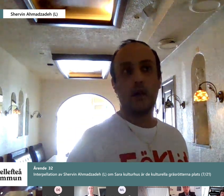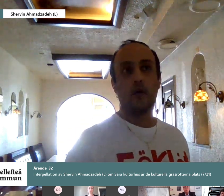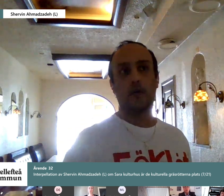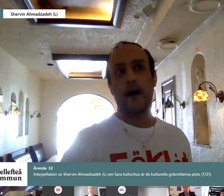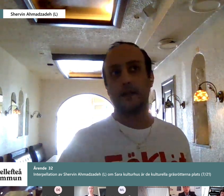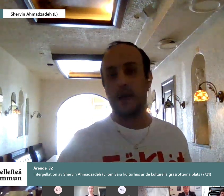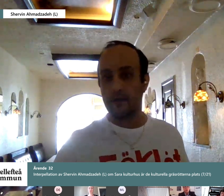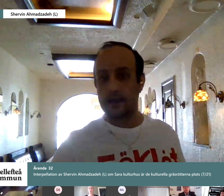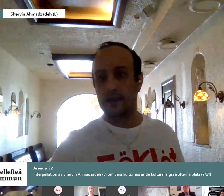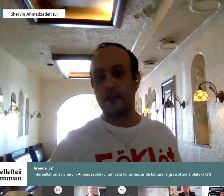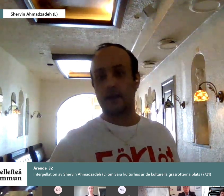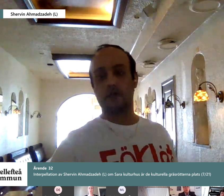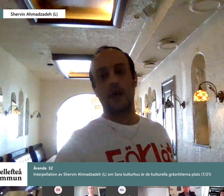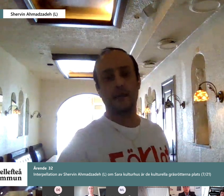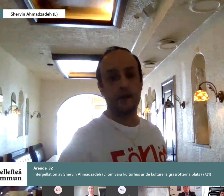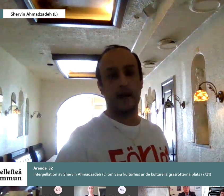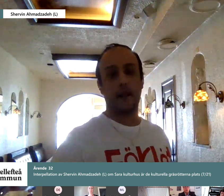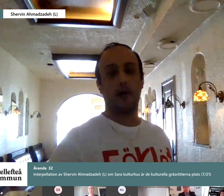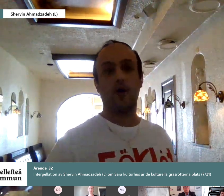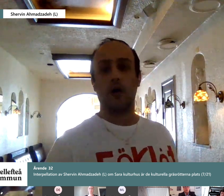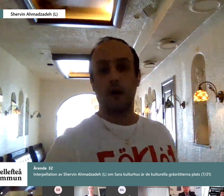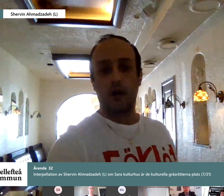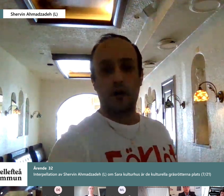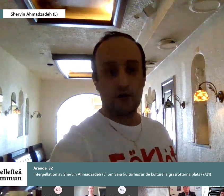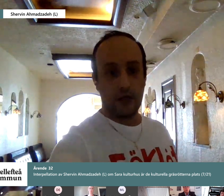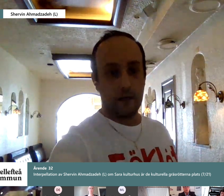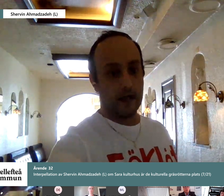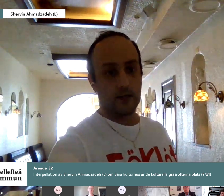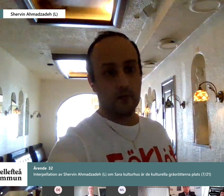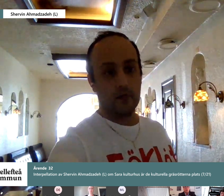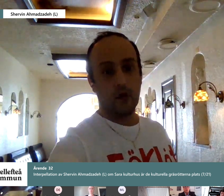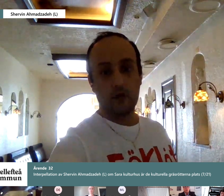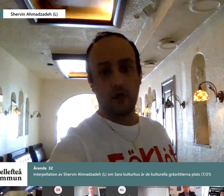De här kärnverksamheterna skulle expandera oss Om du skulle Magnusson 0